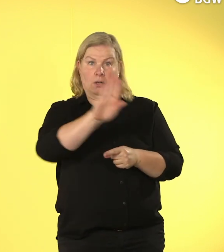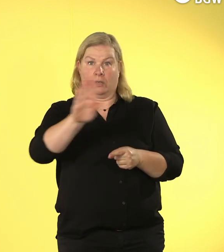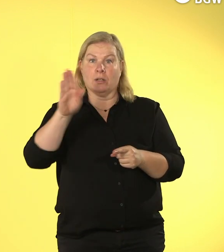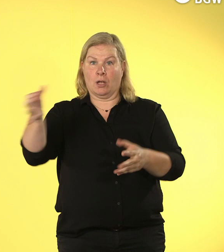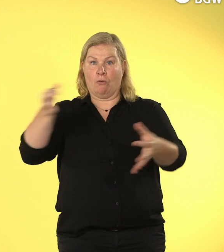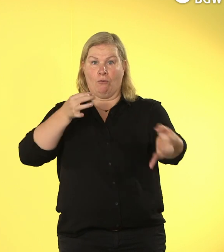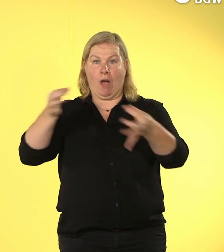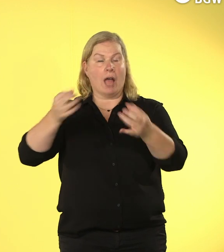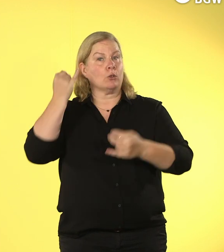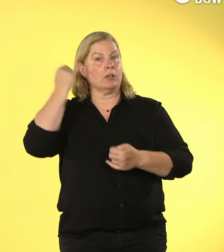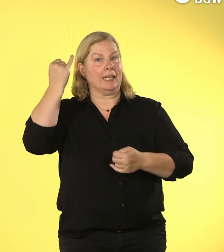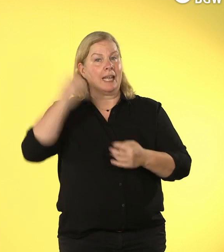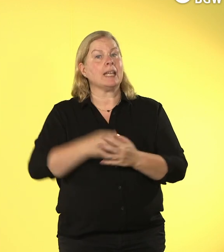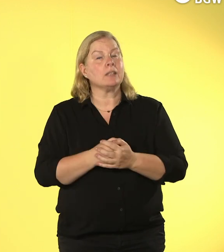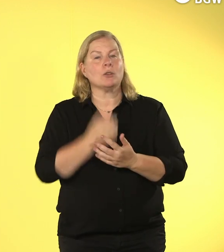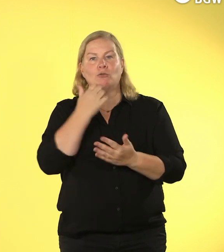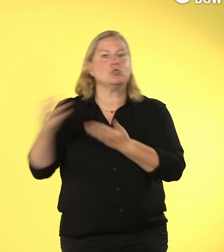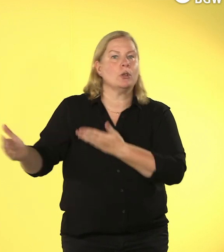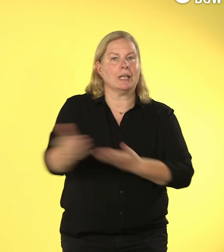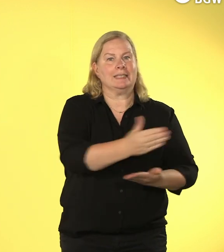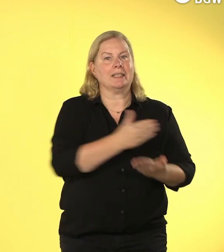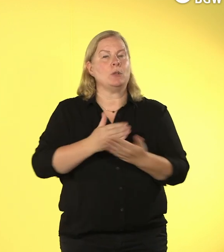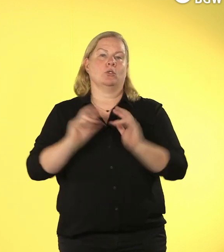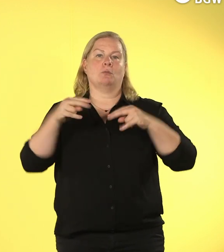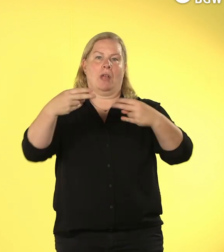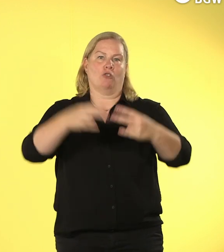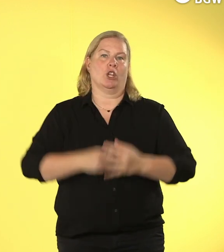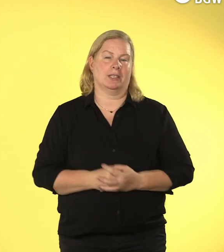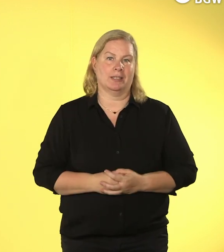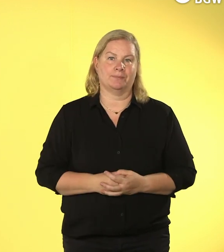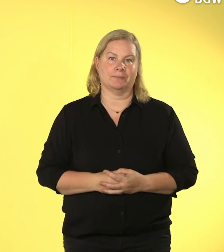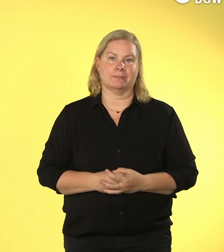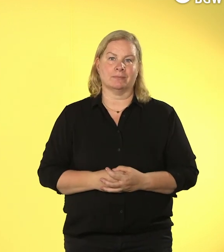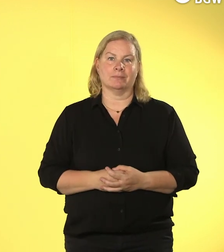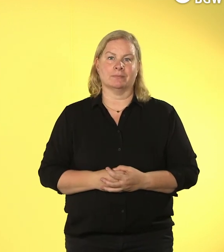so wie es Martina gesagt hat, gerne mit einbringen.